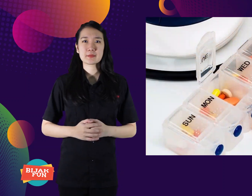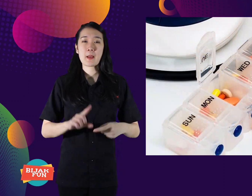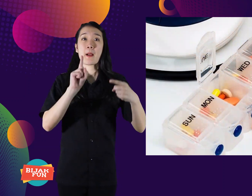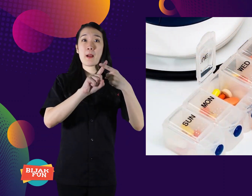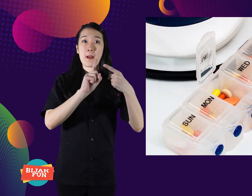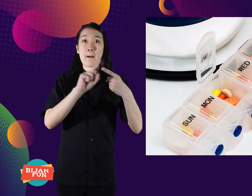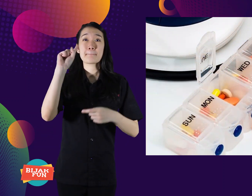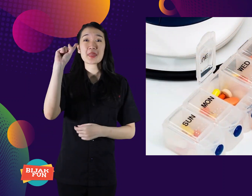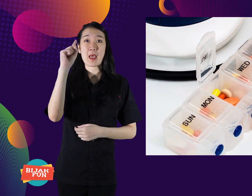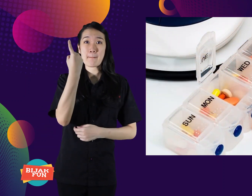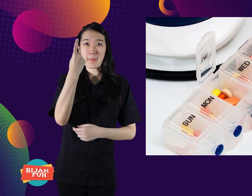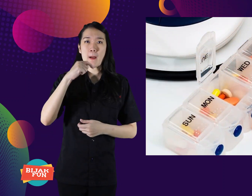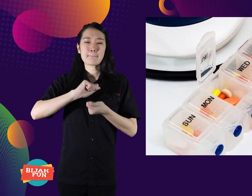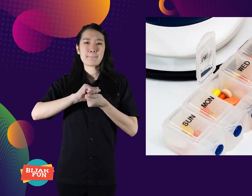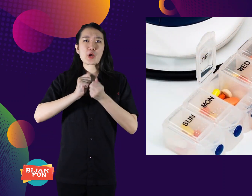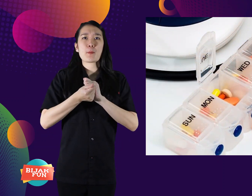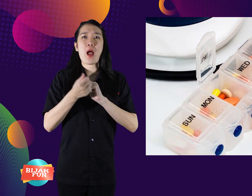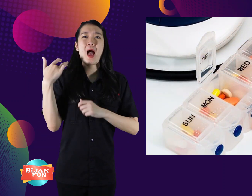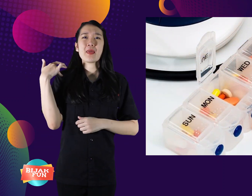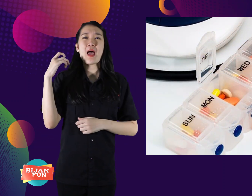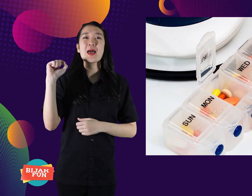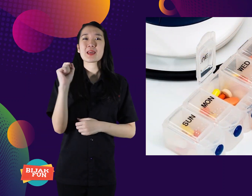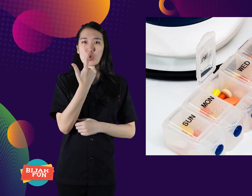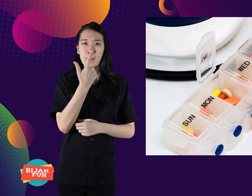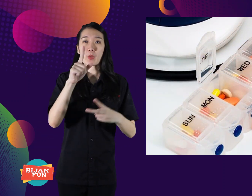Ya, pertama itu mengubah gaya hidup.